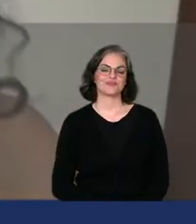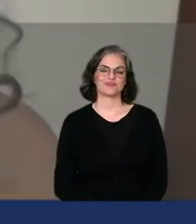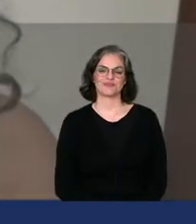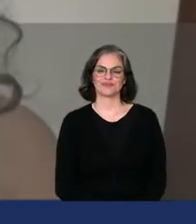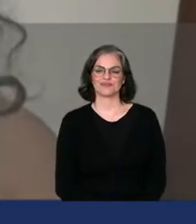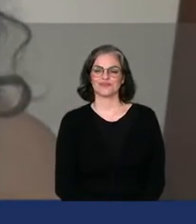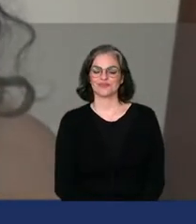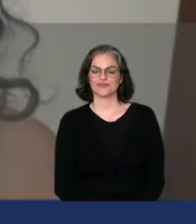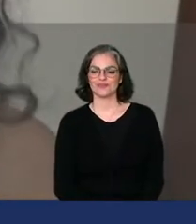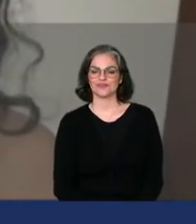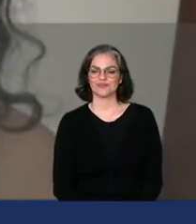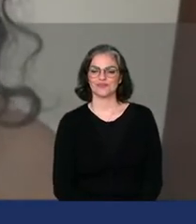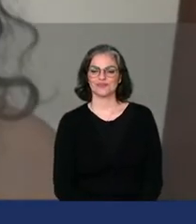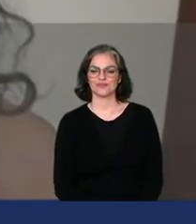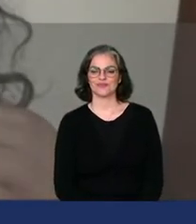MAS EU QUERO AQUI, NÉ , DEIXAR DESDE JÁ O NOSSO